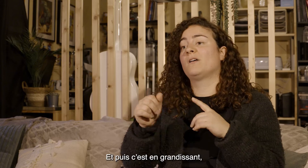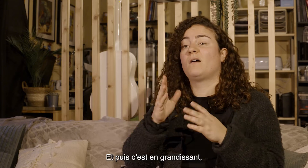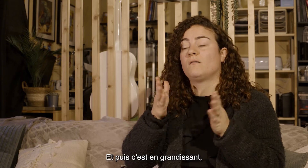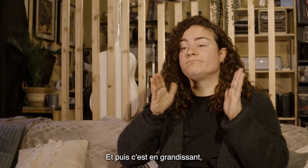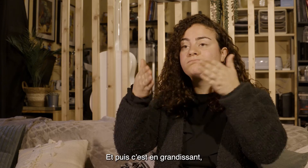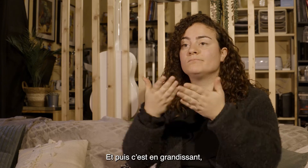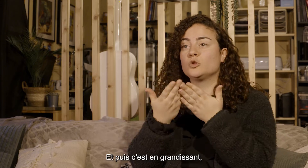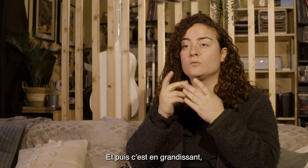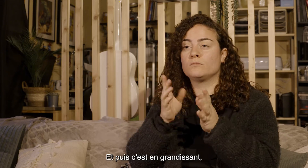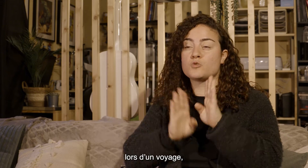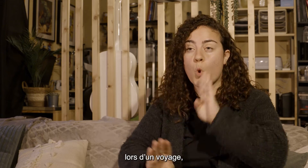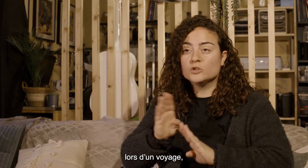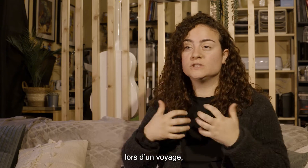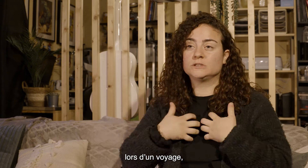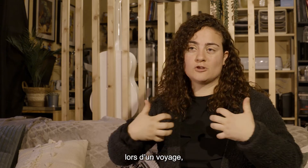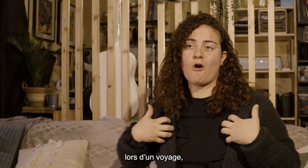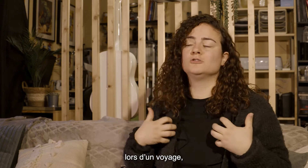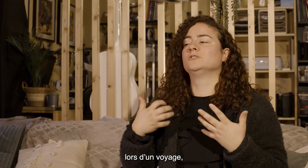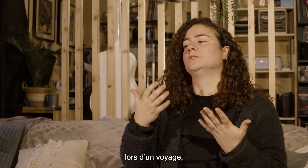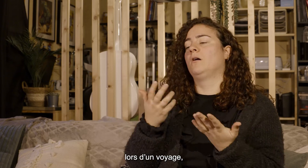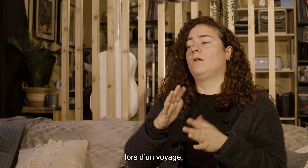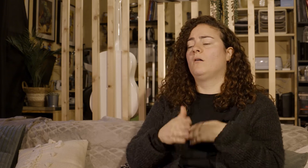Et puis c’est en grandissant, lors d’un voyage,